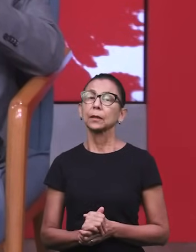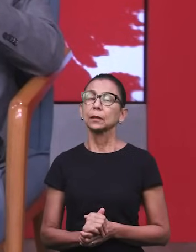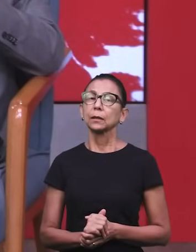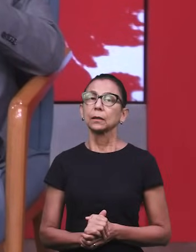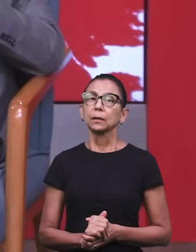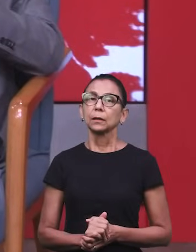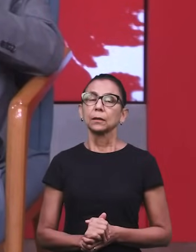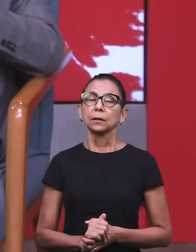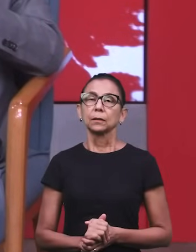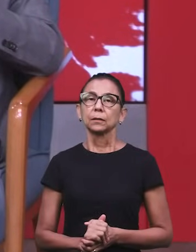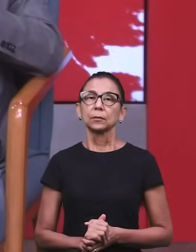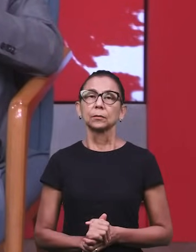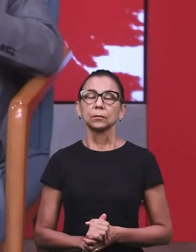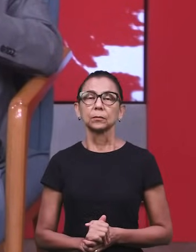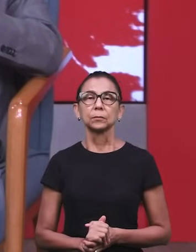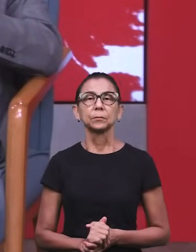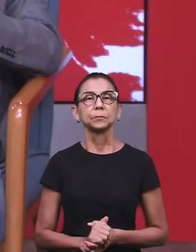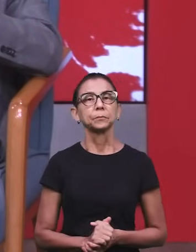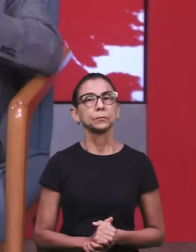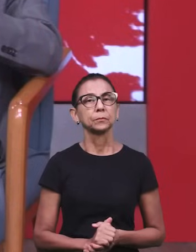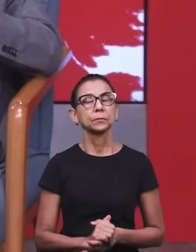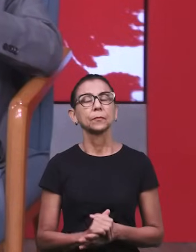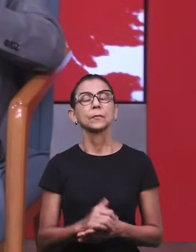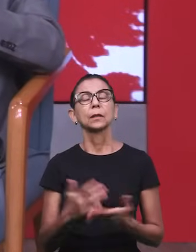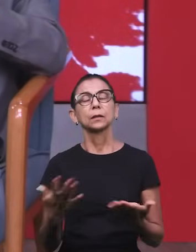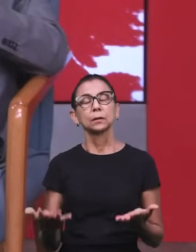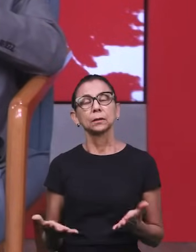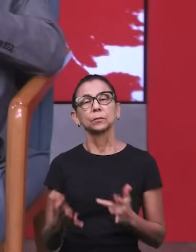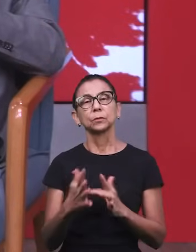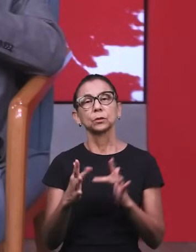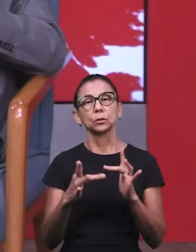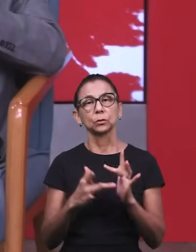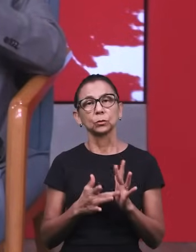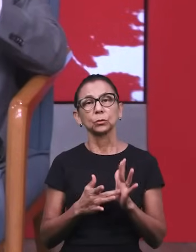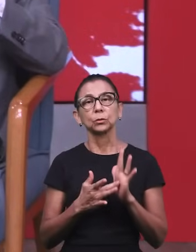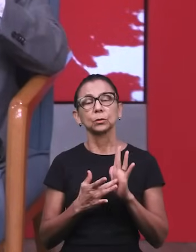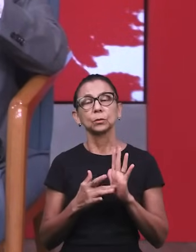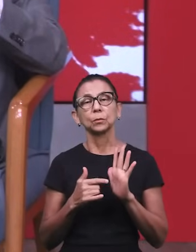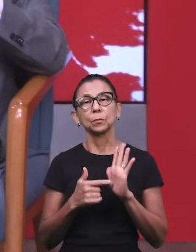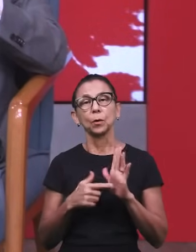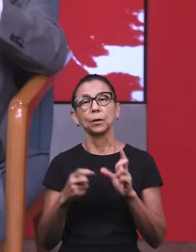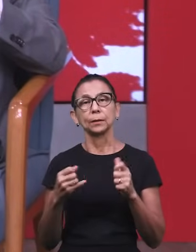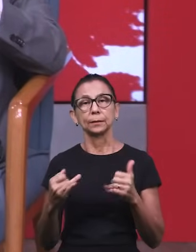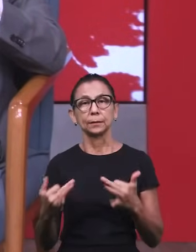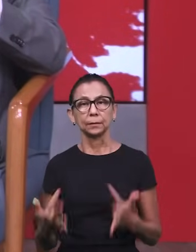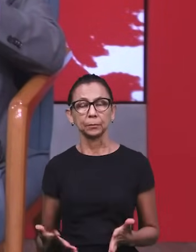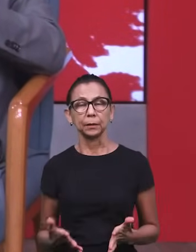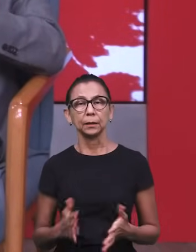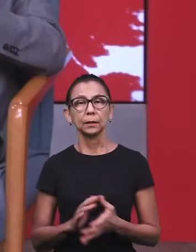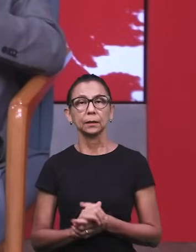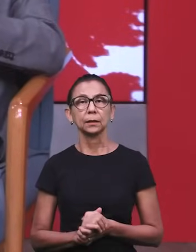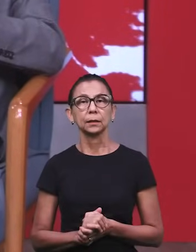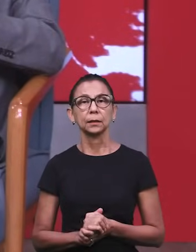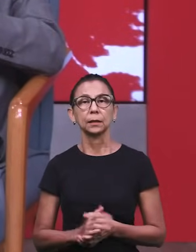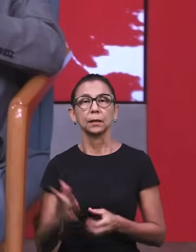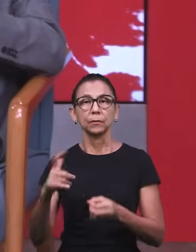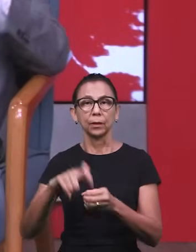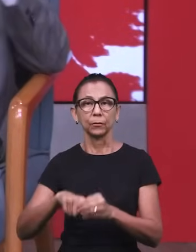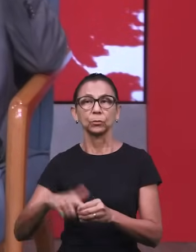um momento que antecede a sua segunda vinda quando ele descreve todos os acontecimentos e quando nós